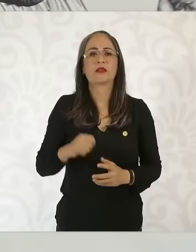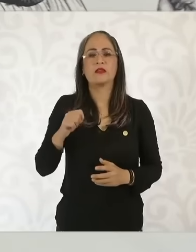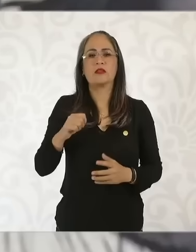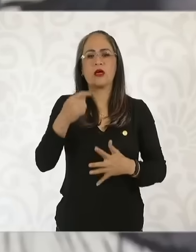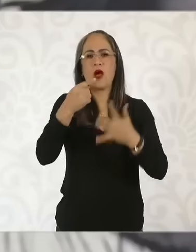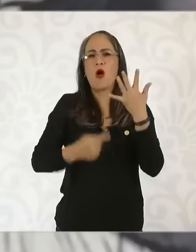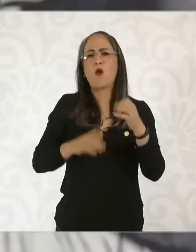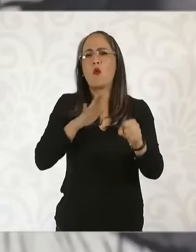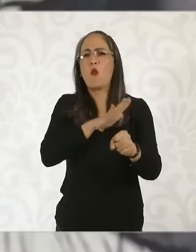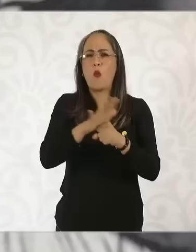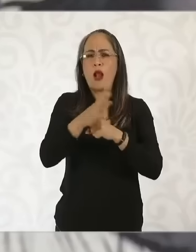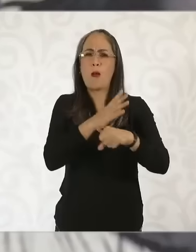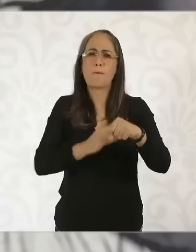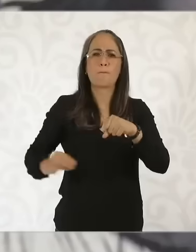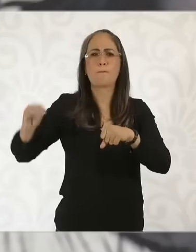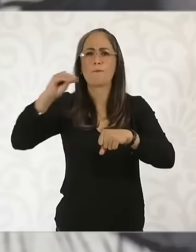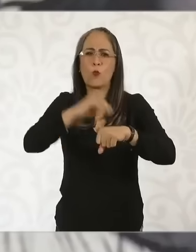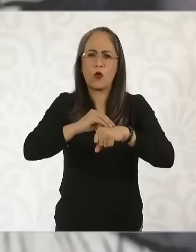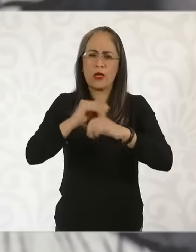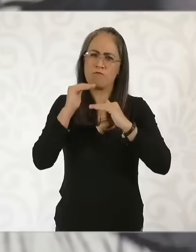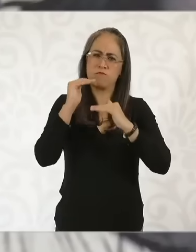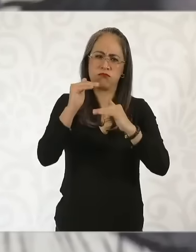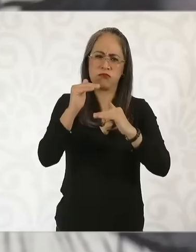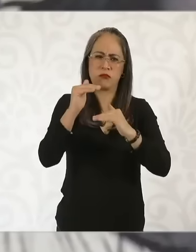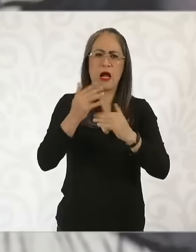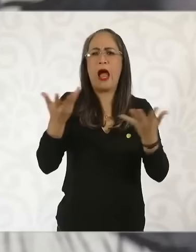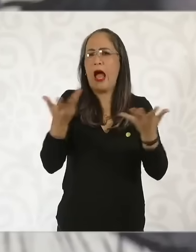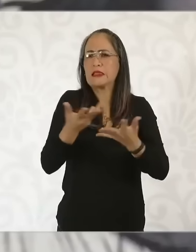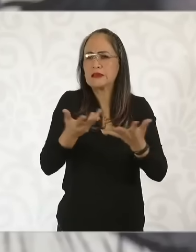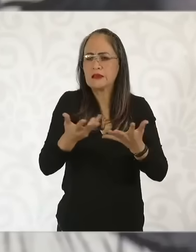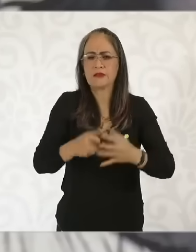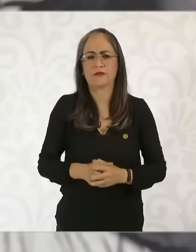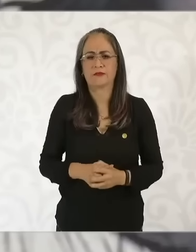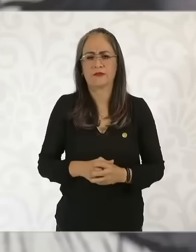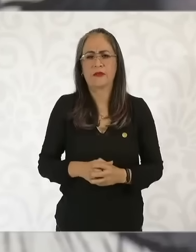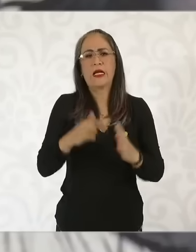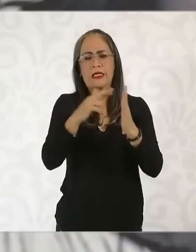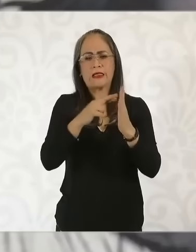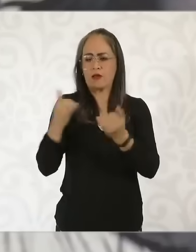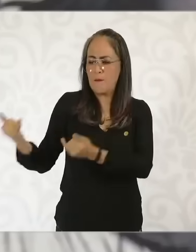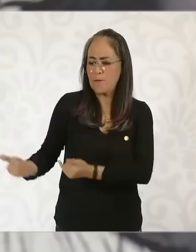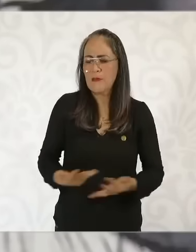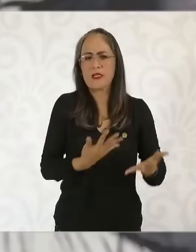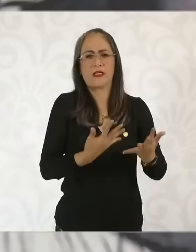¿Cuál es el criterio que se se vamos a seguir para producción y reglas de origen? Entonces, hay una